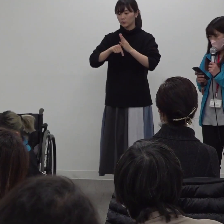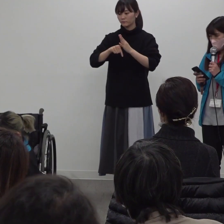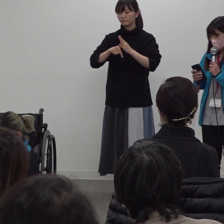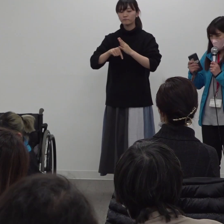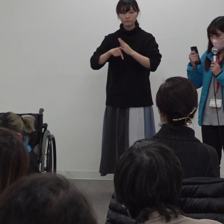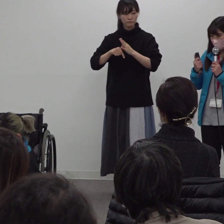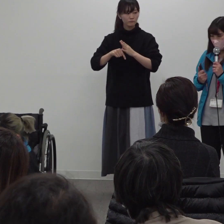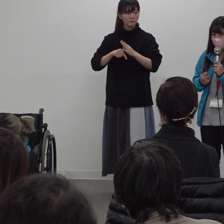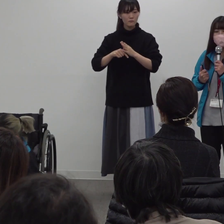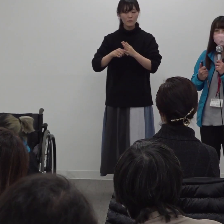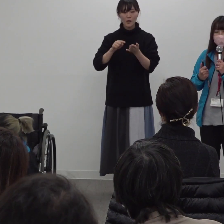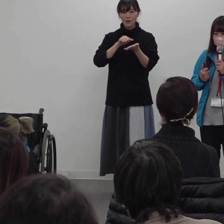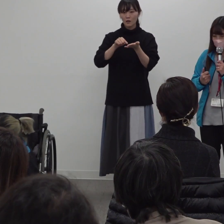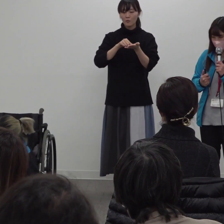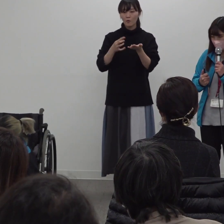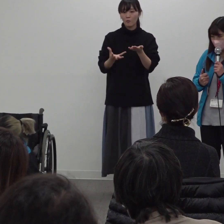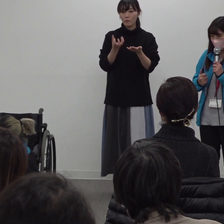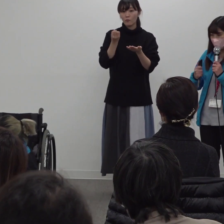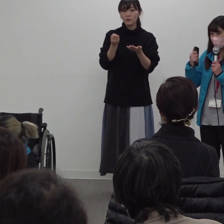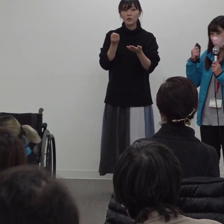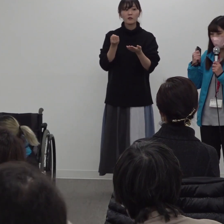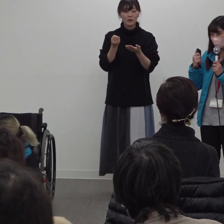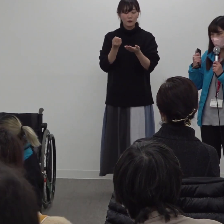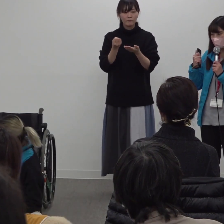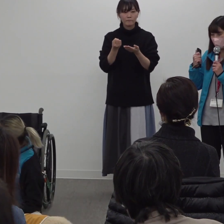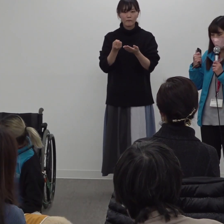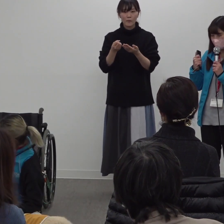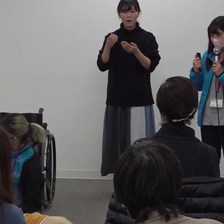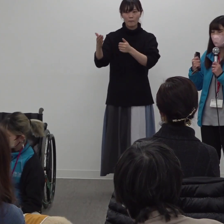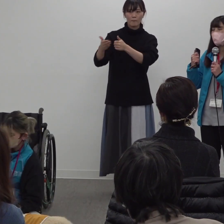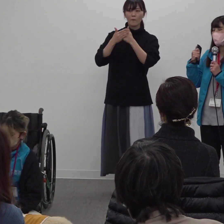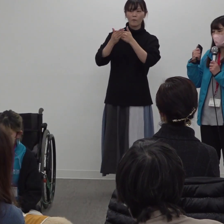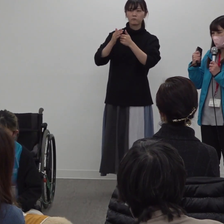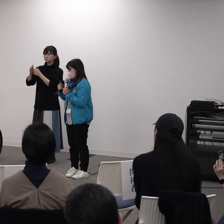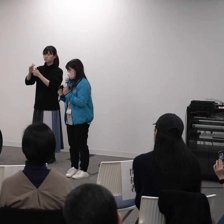携帯電話 を持っていれば助けを呼ぶことができるんですけれども